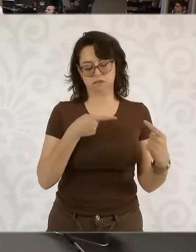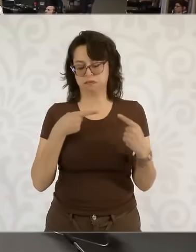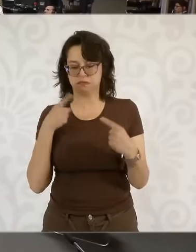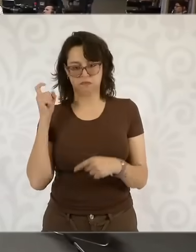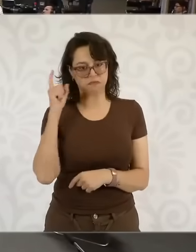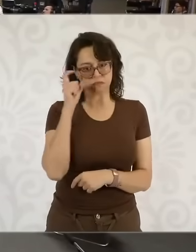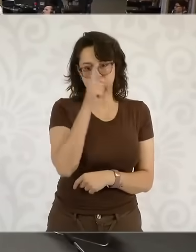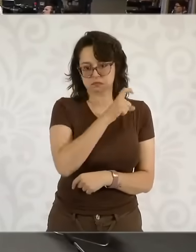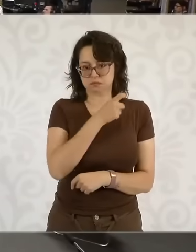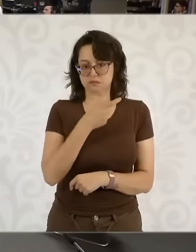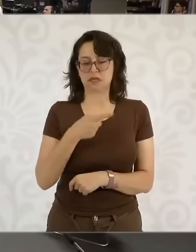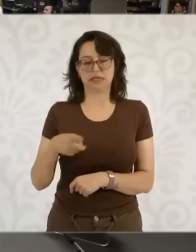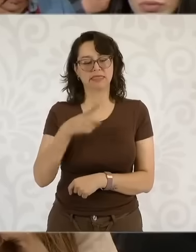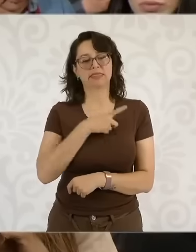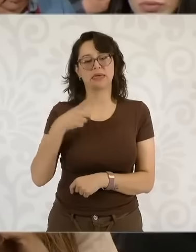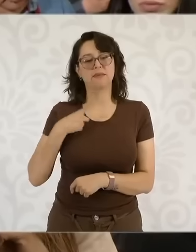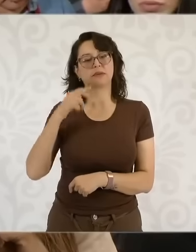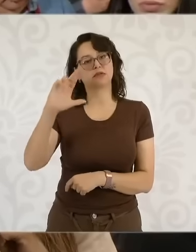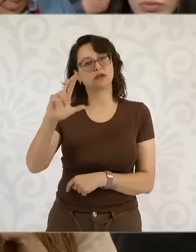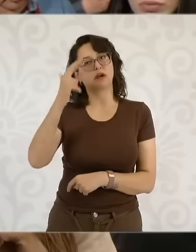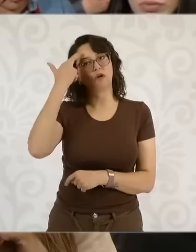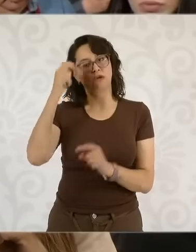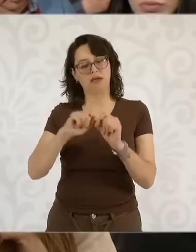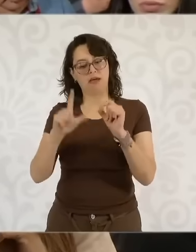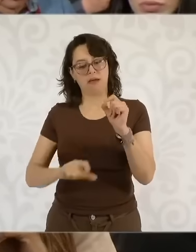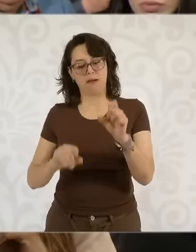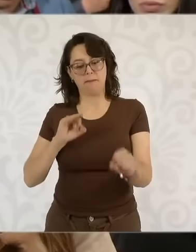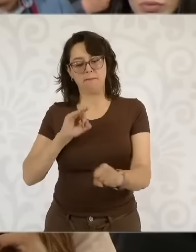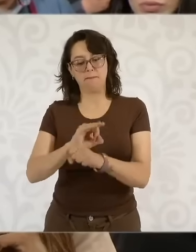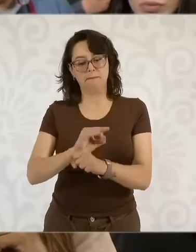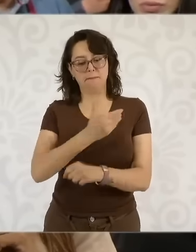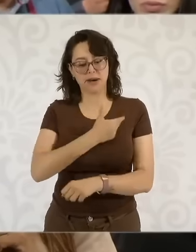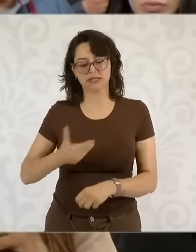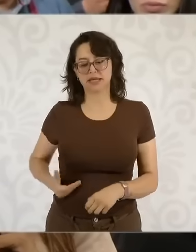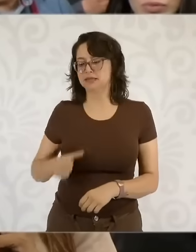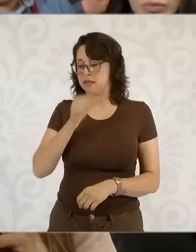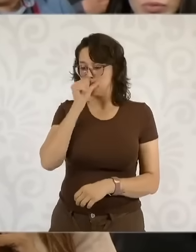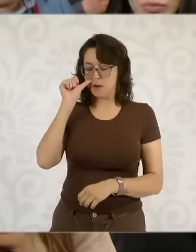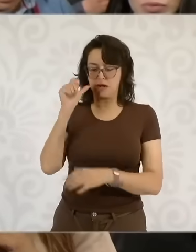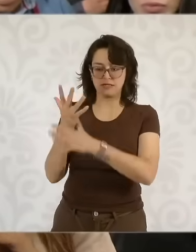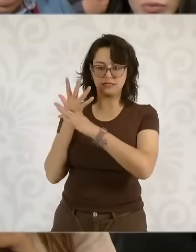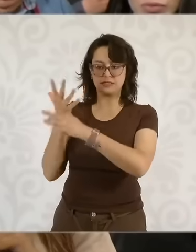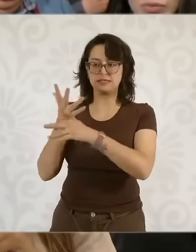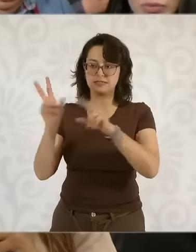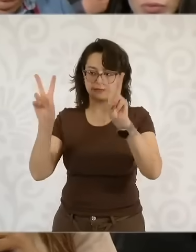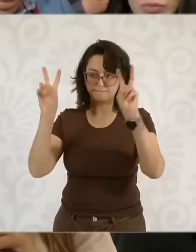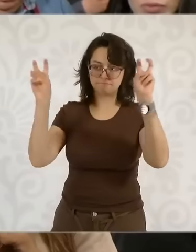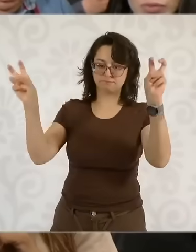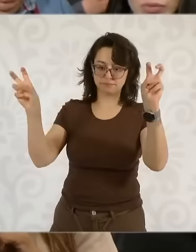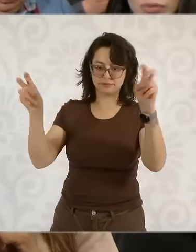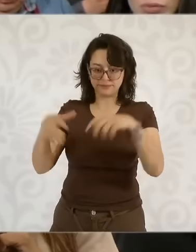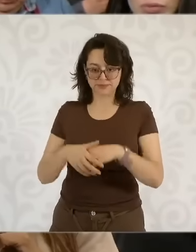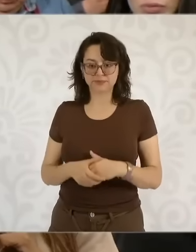aliento y defensa de la patria del presidente Benito Juárez cito y dicen así: "México es tan